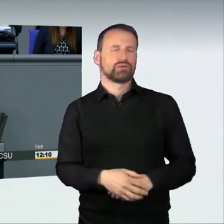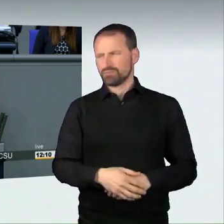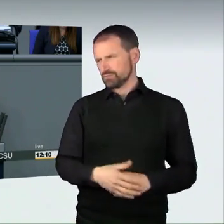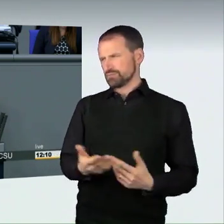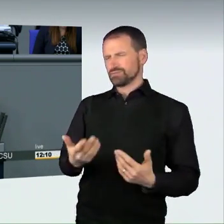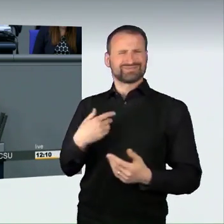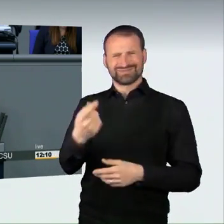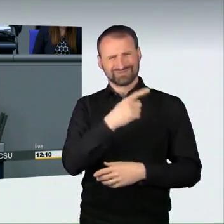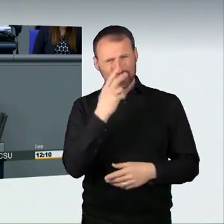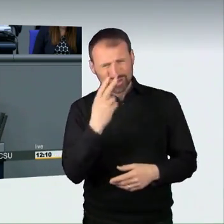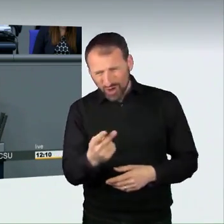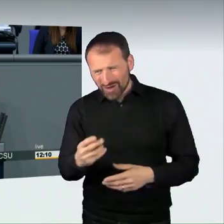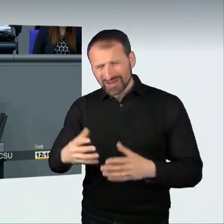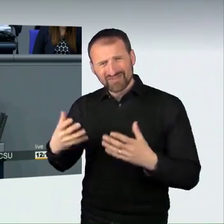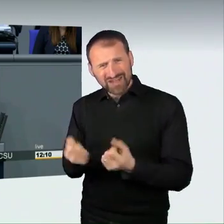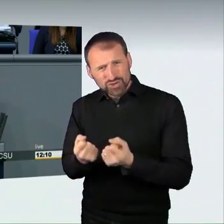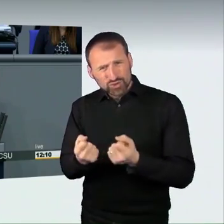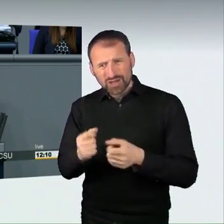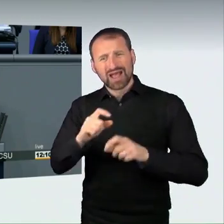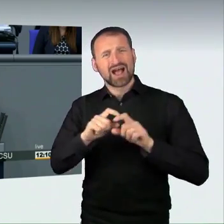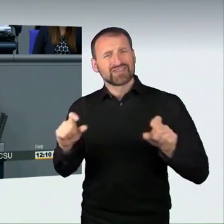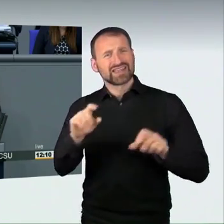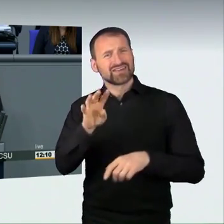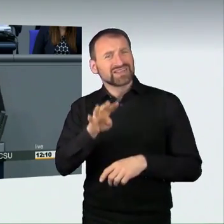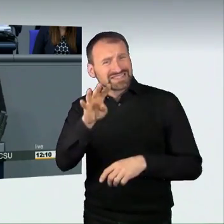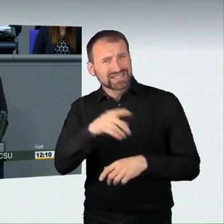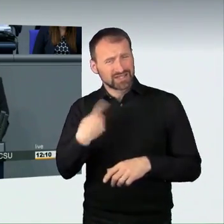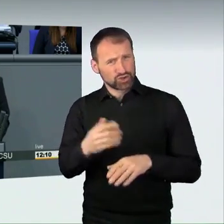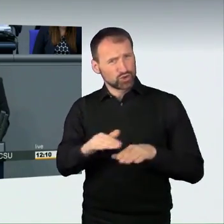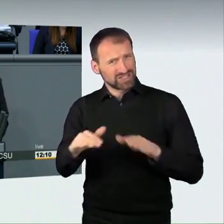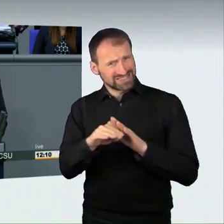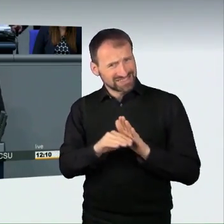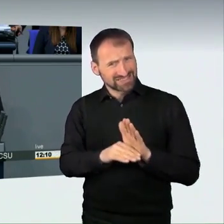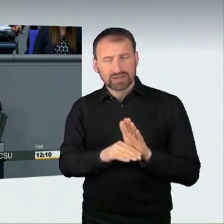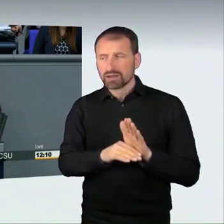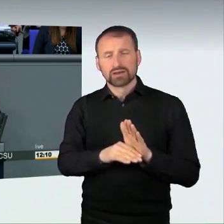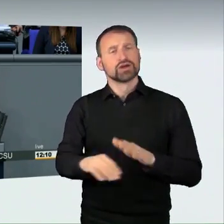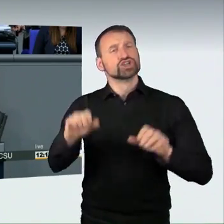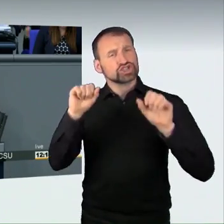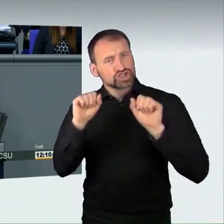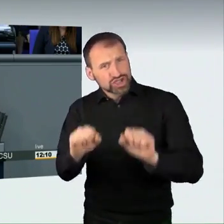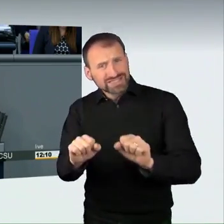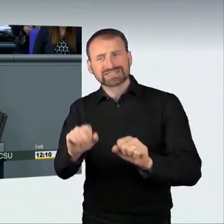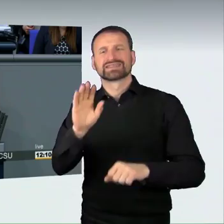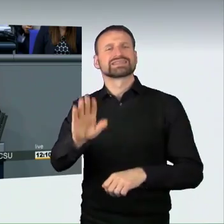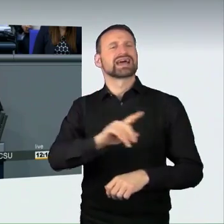den die Verfassung uns vorgibt. Es geht um Artikel 14 unseres Grundgesetzes, den Schutz des Eigentums. Wenn wir in einen laufenden Vertrag